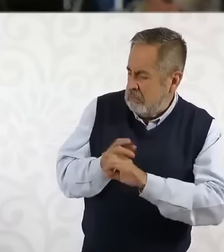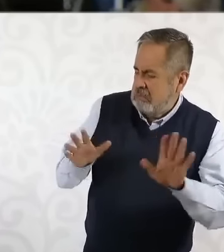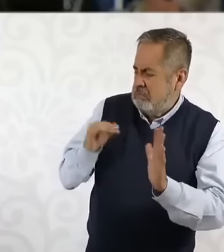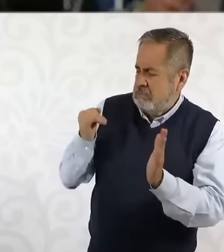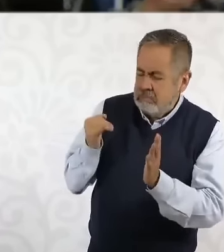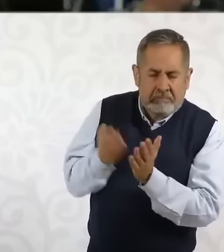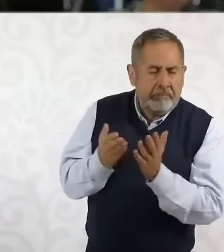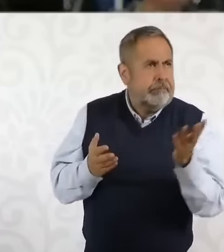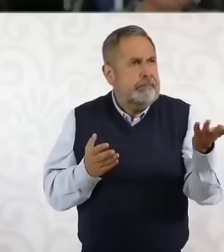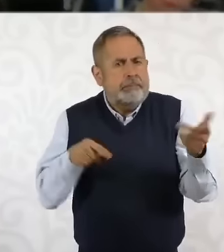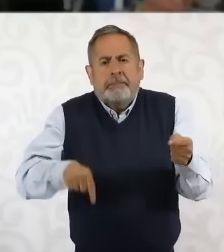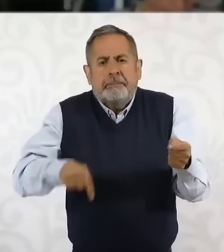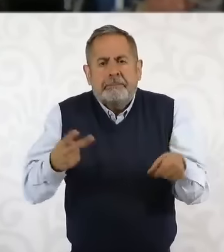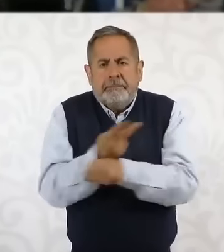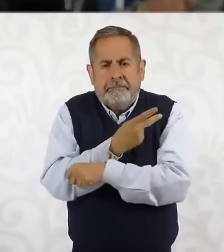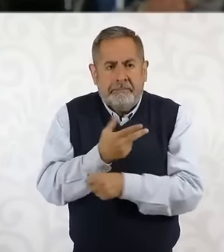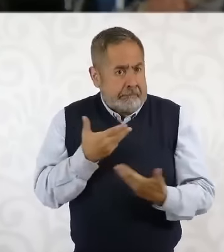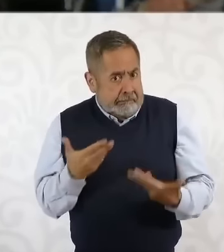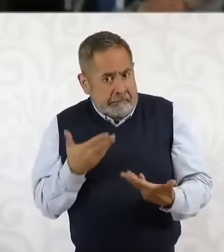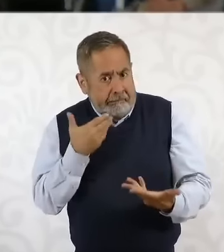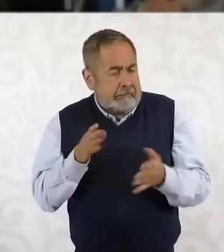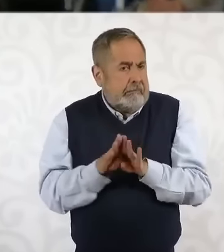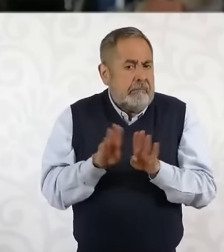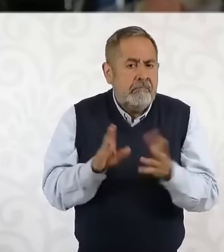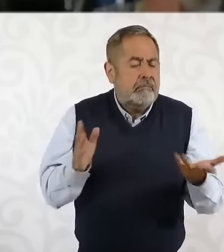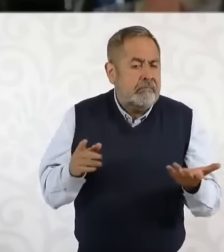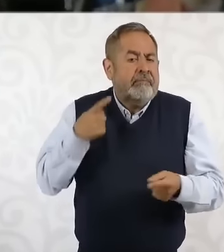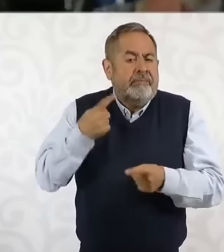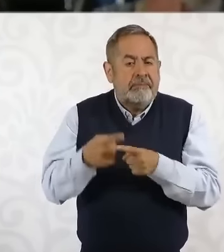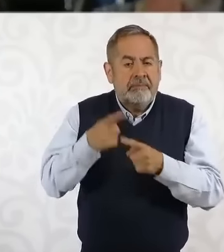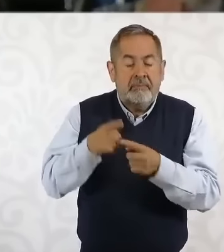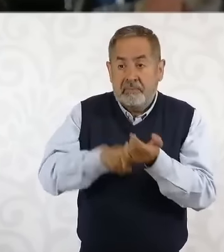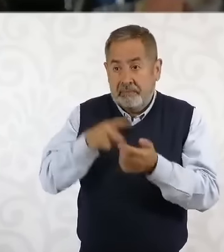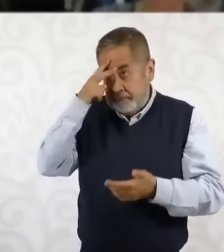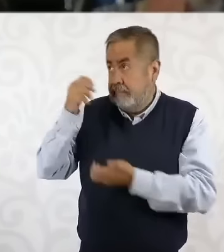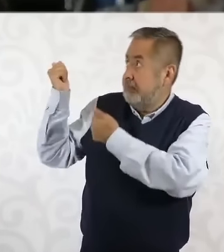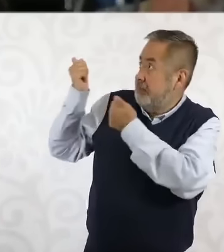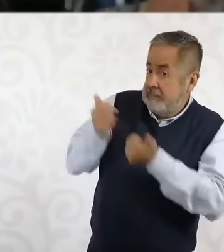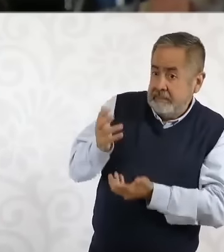Lo preguntamos, presidenta, porque el modelo de proveeduría eh de México es uno de los más